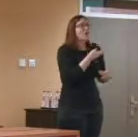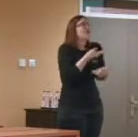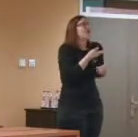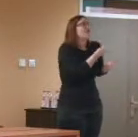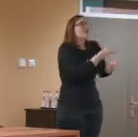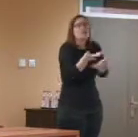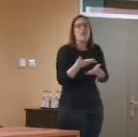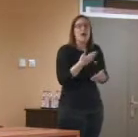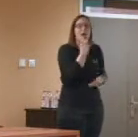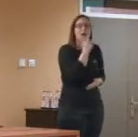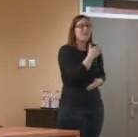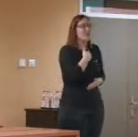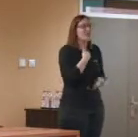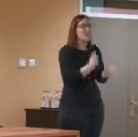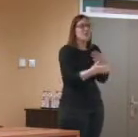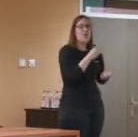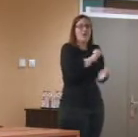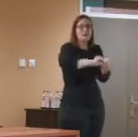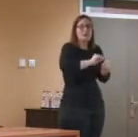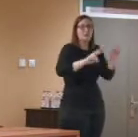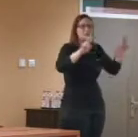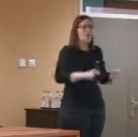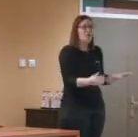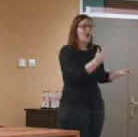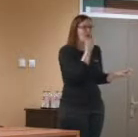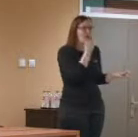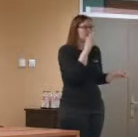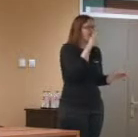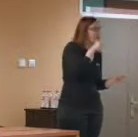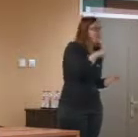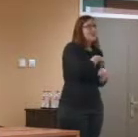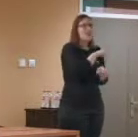de lo que ha ocurrido tanto en la CAM como en Bancaja o el Banco de Valencia,